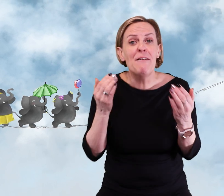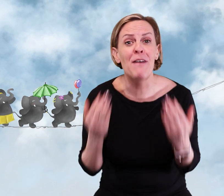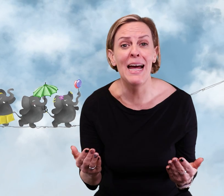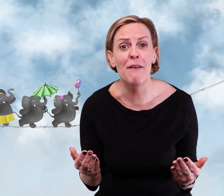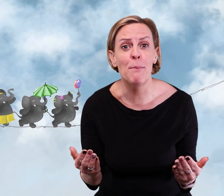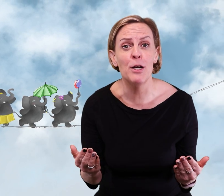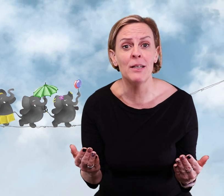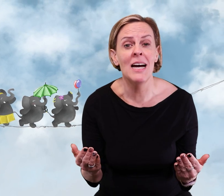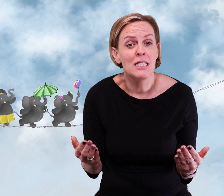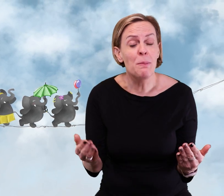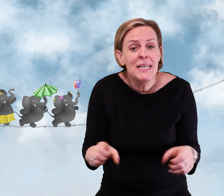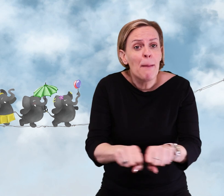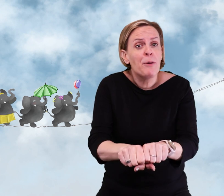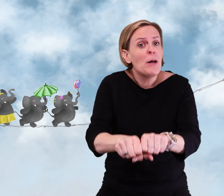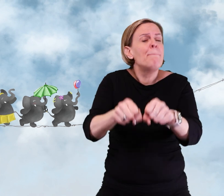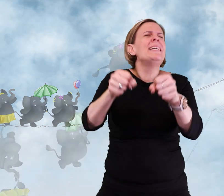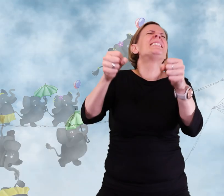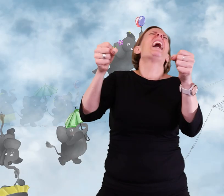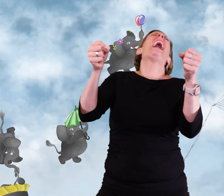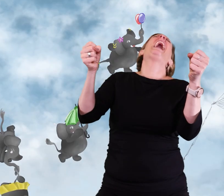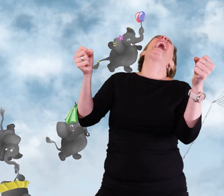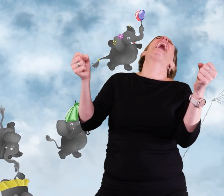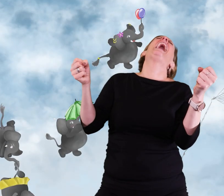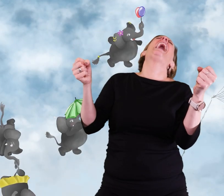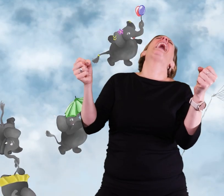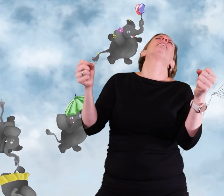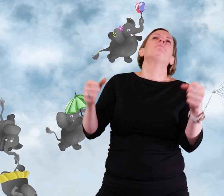vi väger för mycket spindeltråden brister